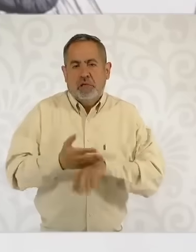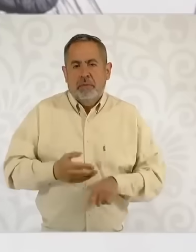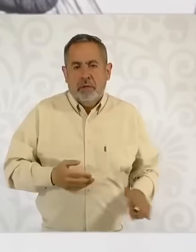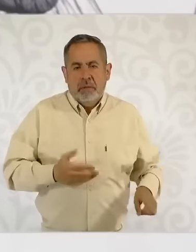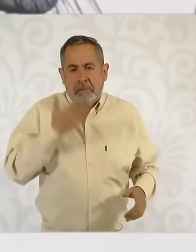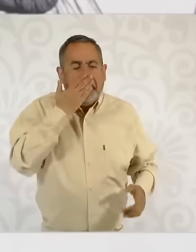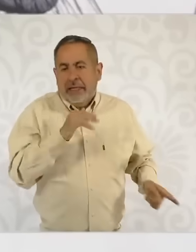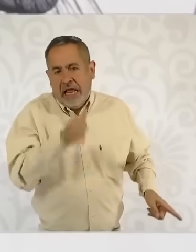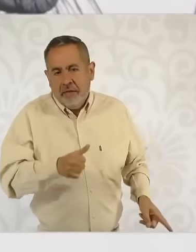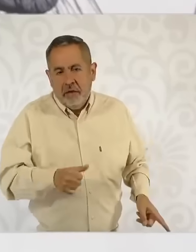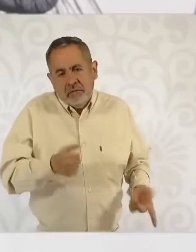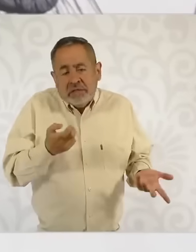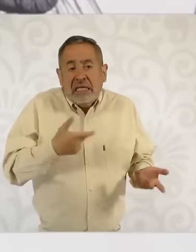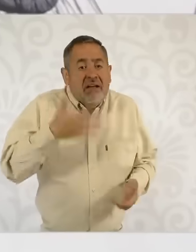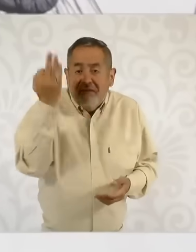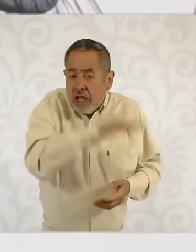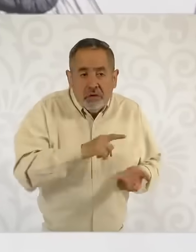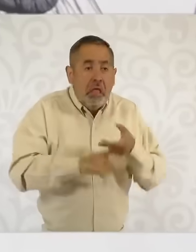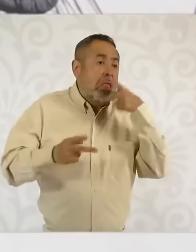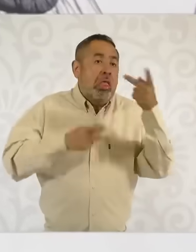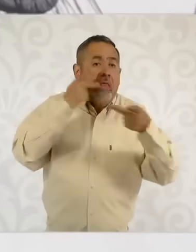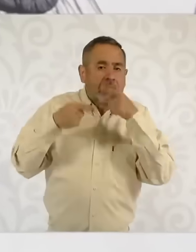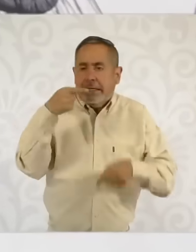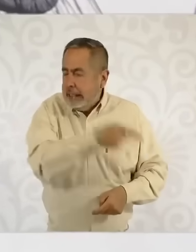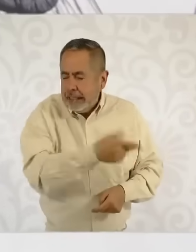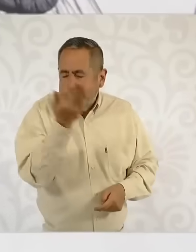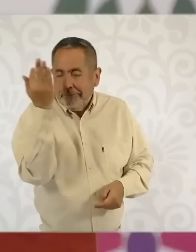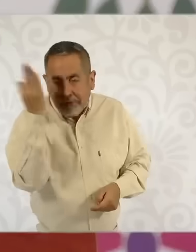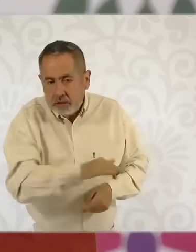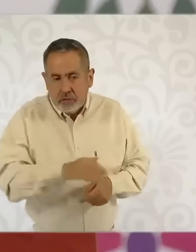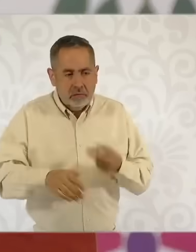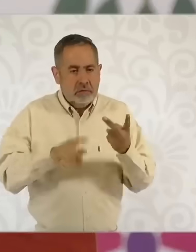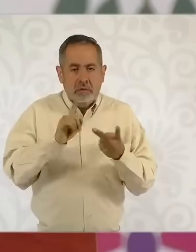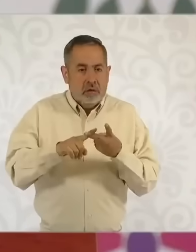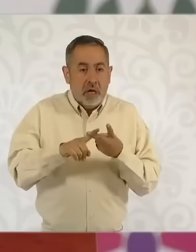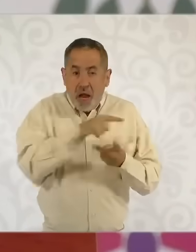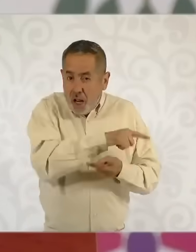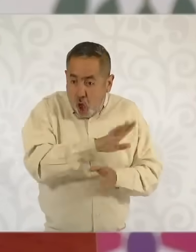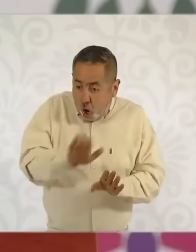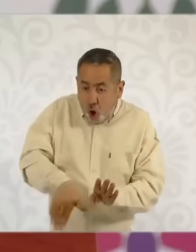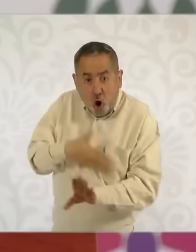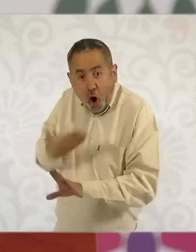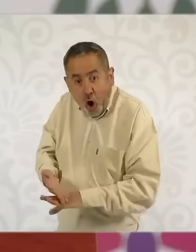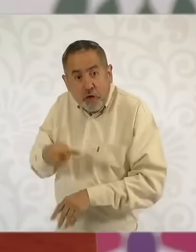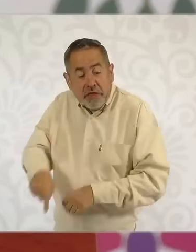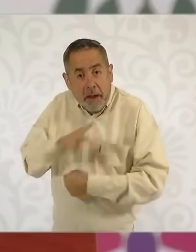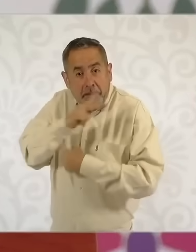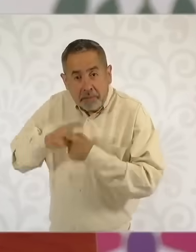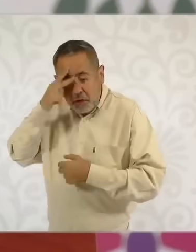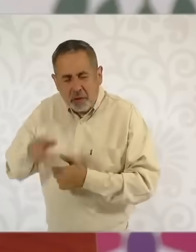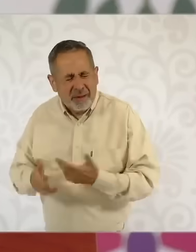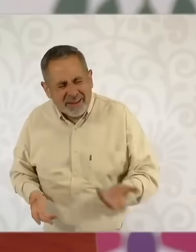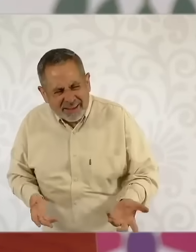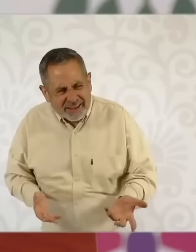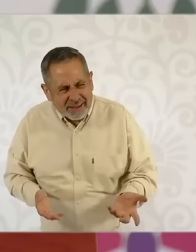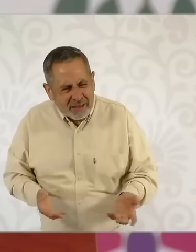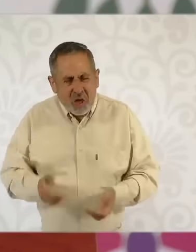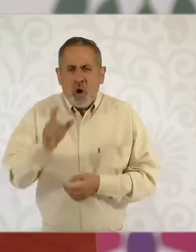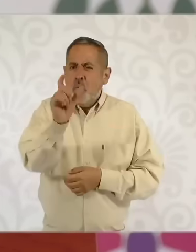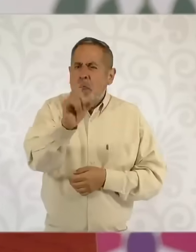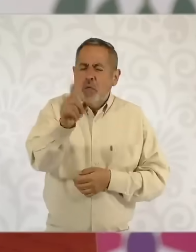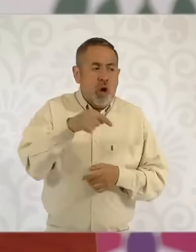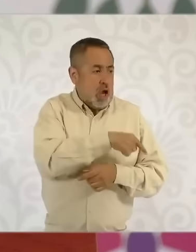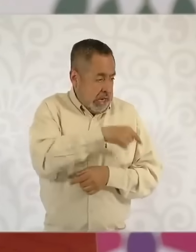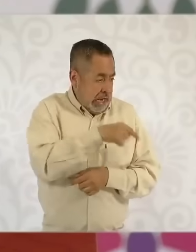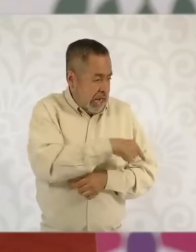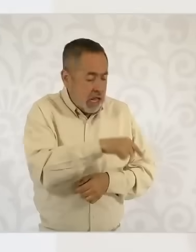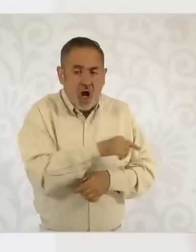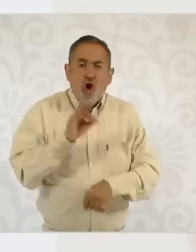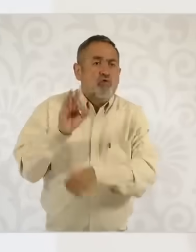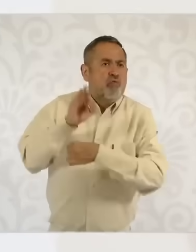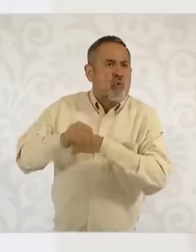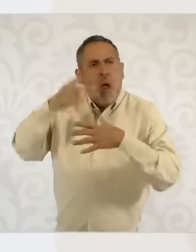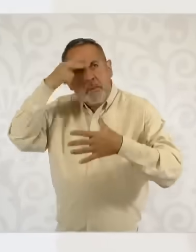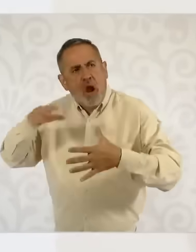es falso Segundo porque es antipatriota porque en qué momento salieron a defender a las y los